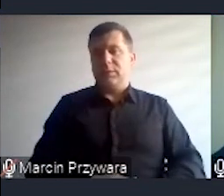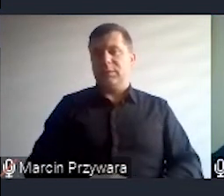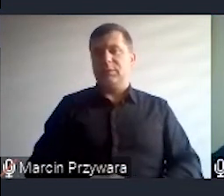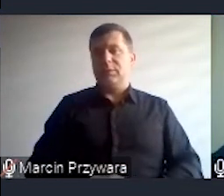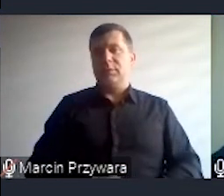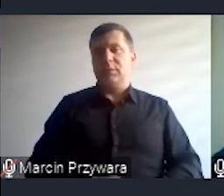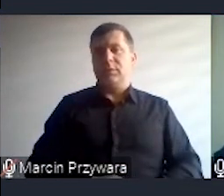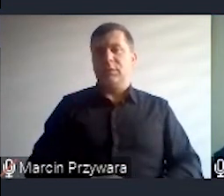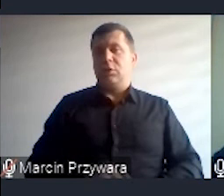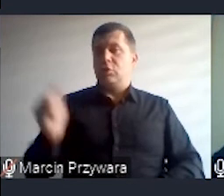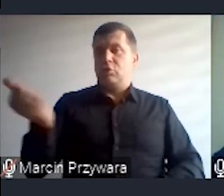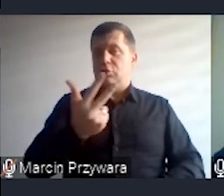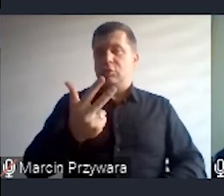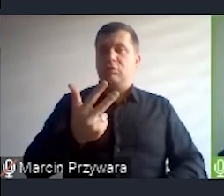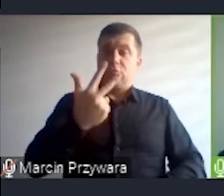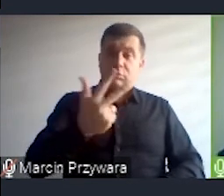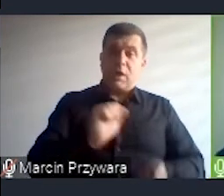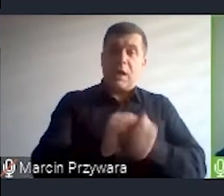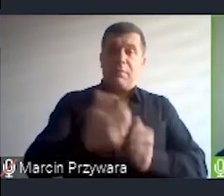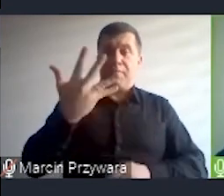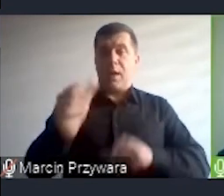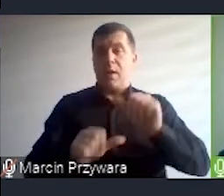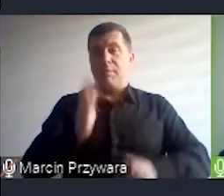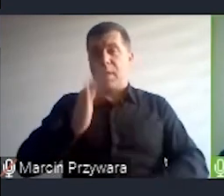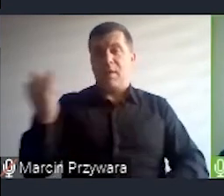Te 3 albo 5 lat będzie trwała trwałość,